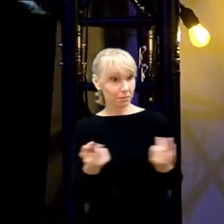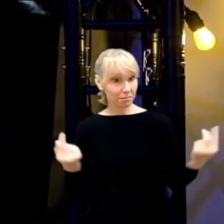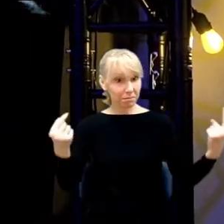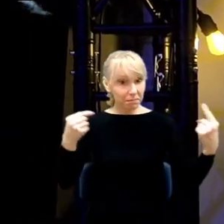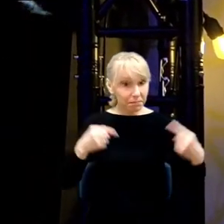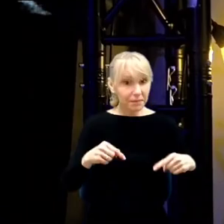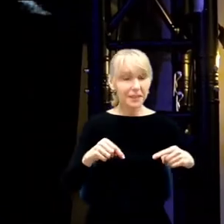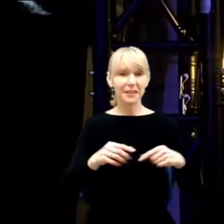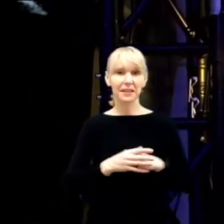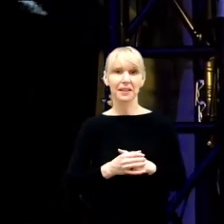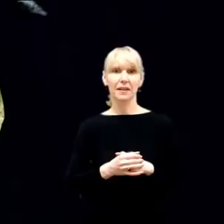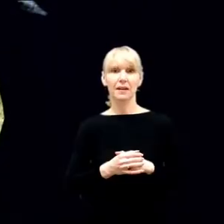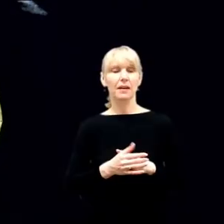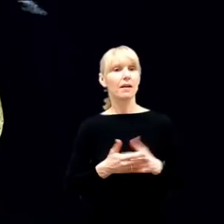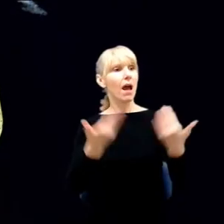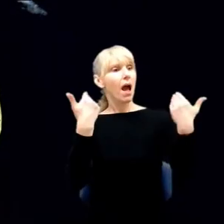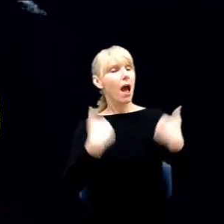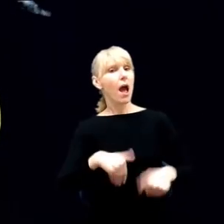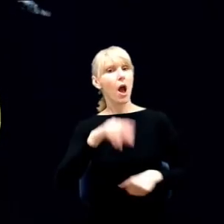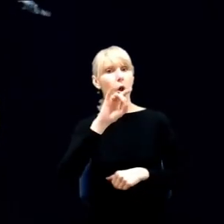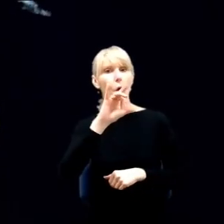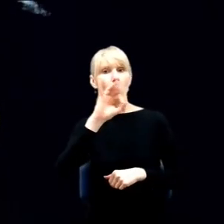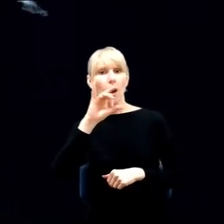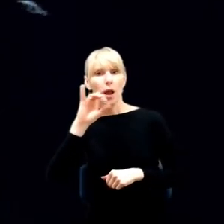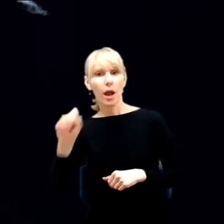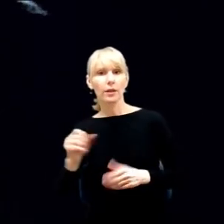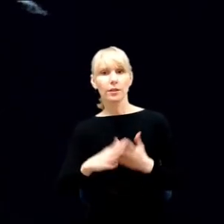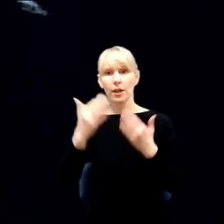Anna Bogacz, witam Państwa bardzo serdecznie w Pleszewie.